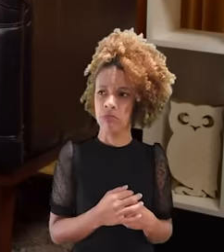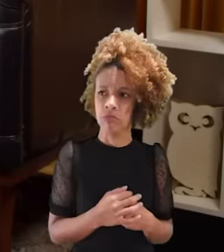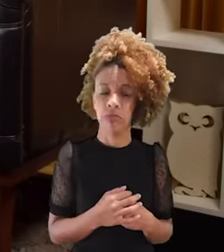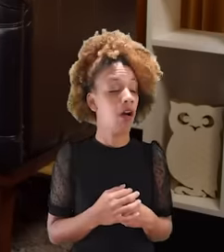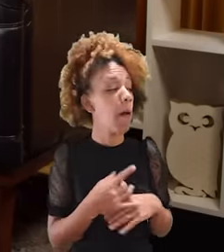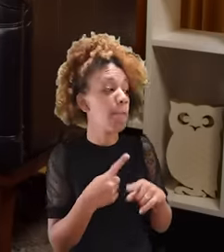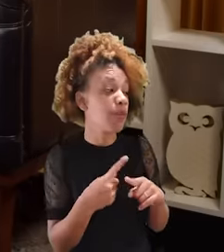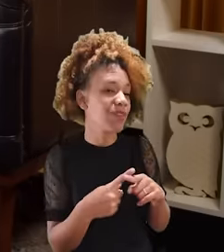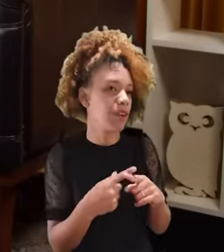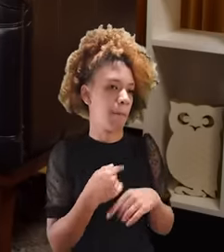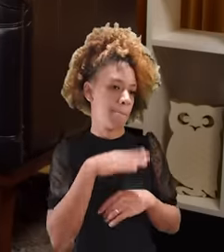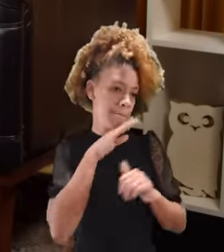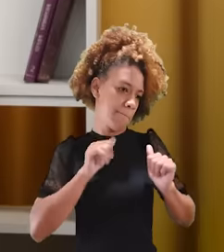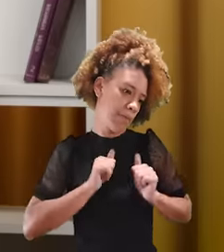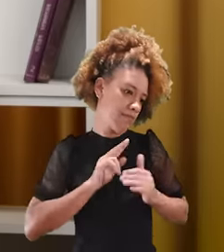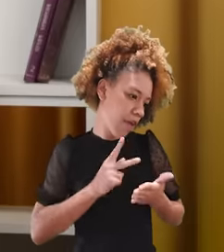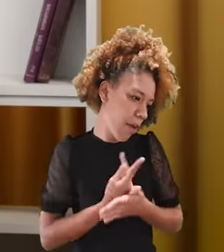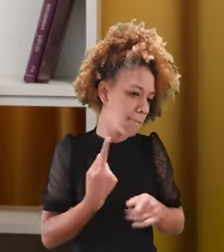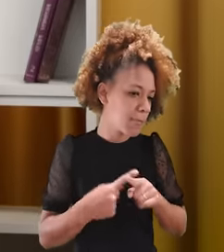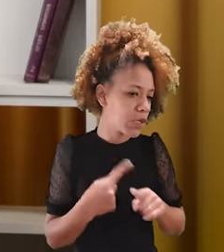até porque o termo isentão ele tá errado porque isent é que se insenta o cara que tá falando de